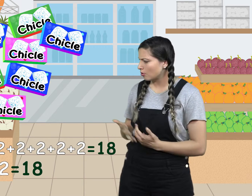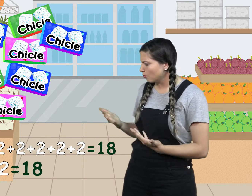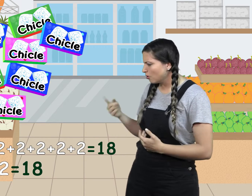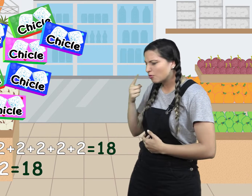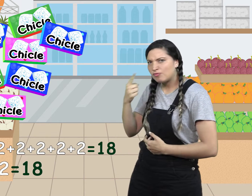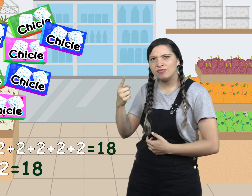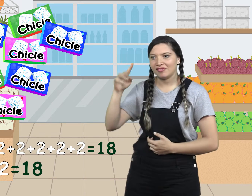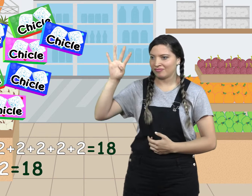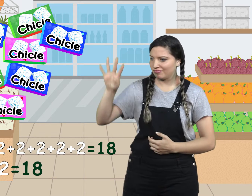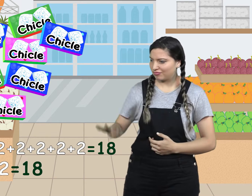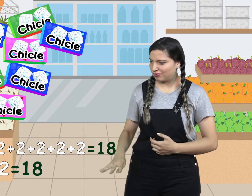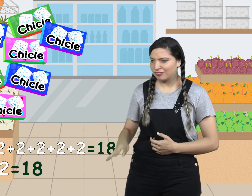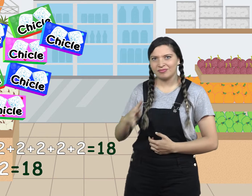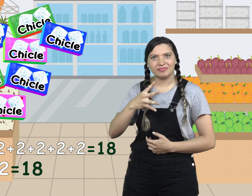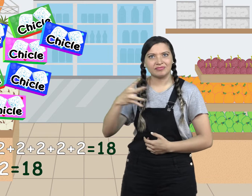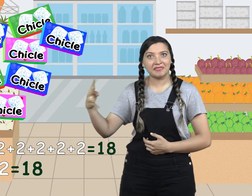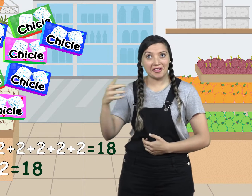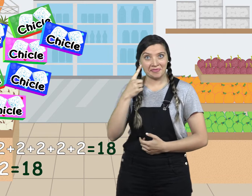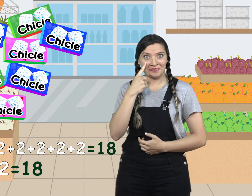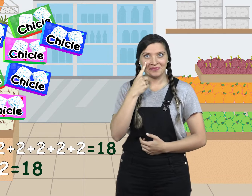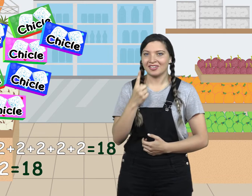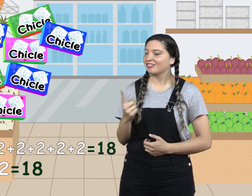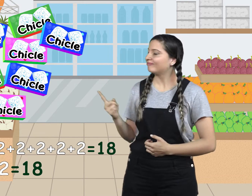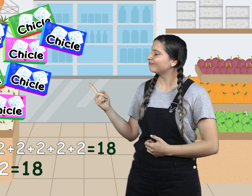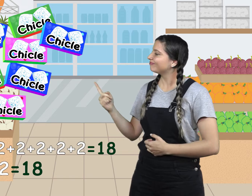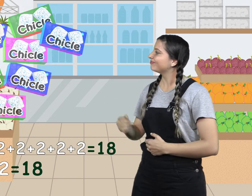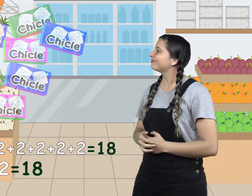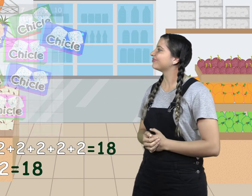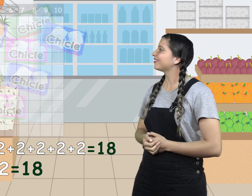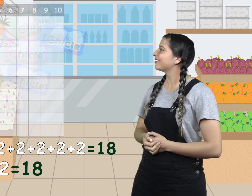Miremos la cuadricula.